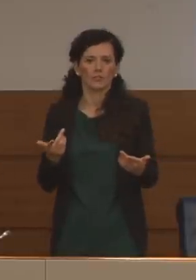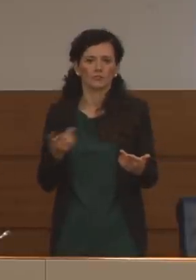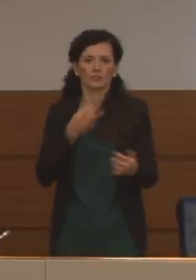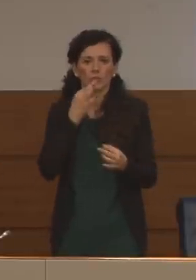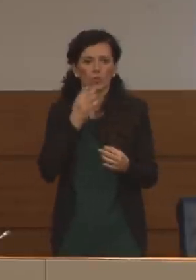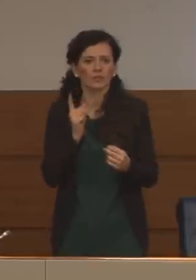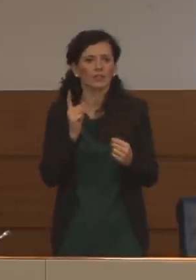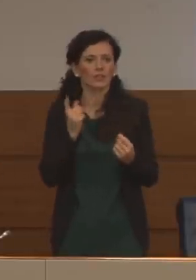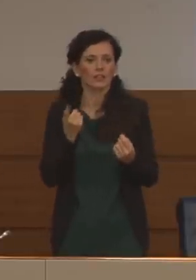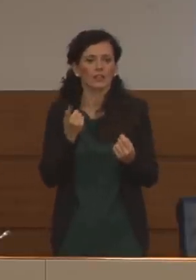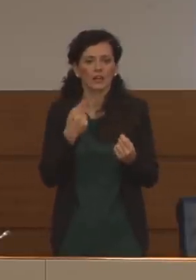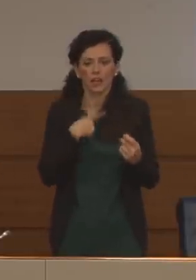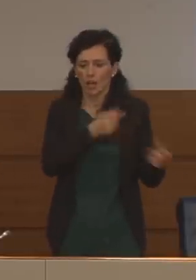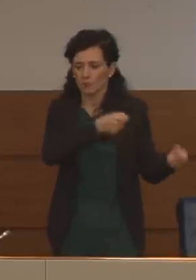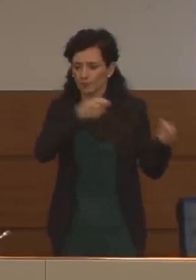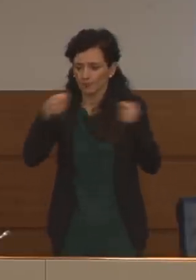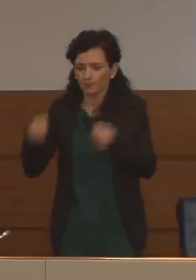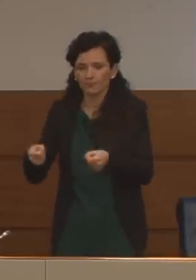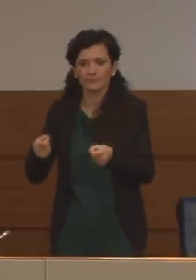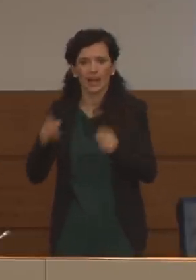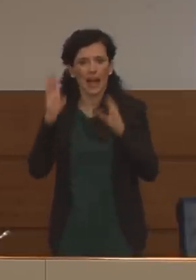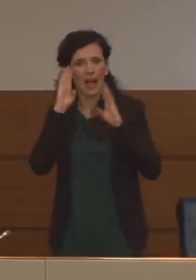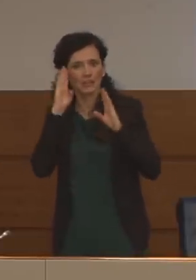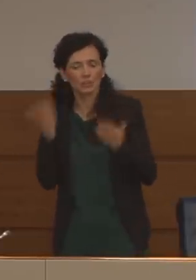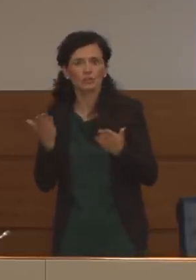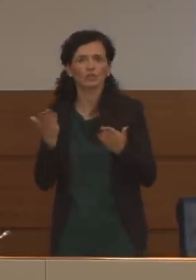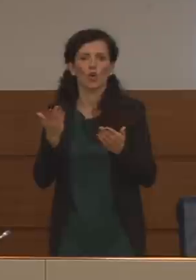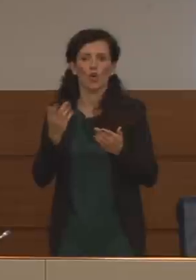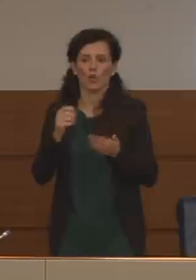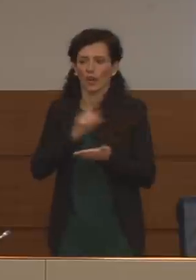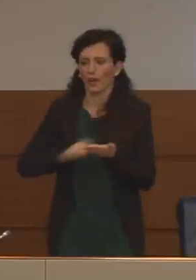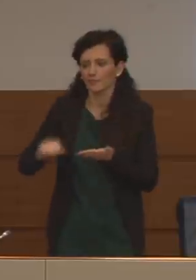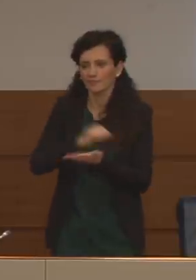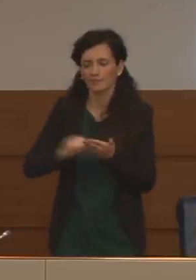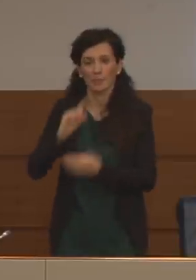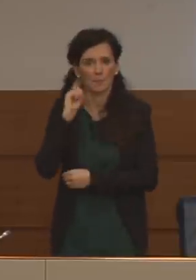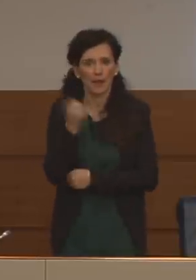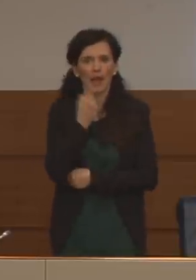per portare, credo che è una via di trasmissione che in assoluto non